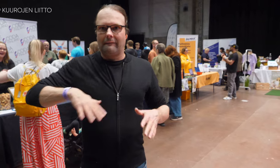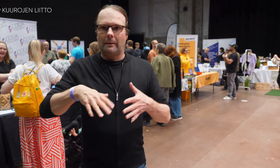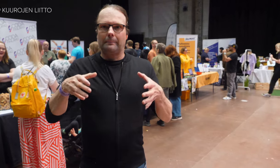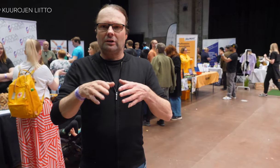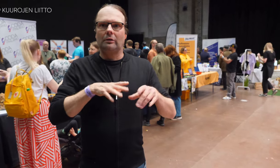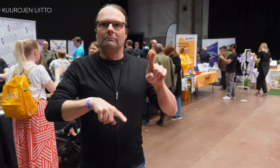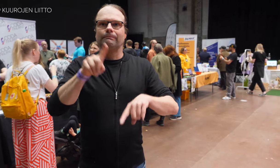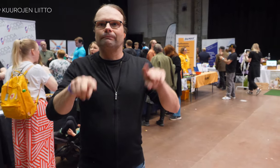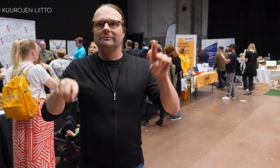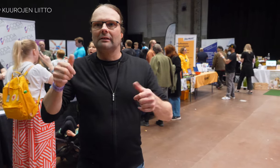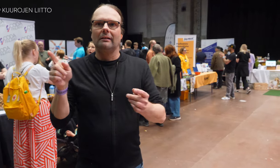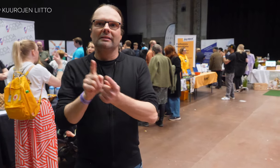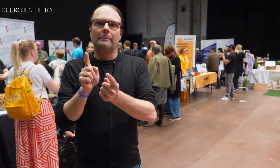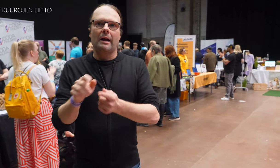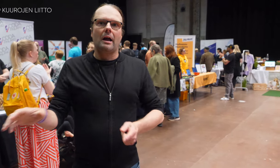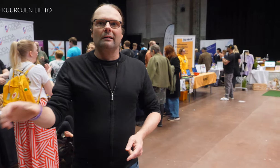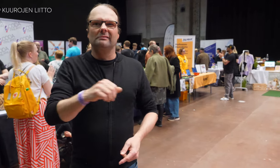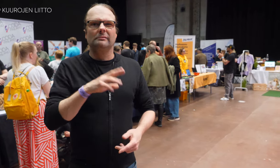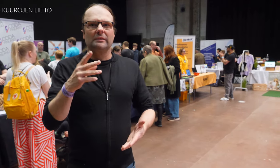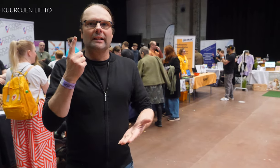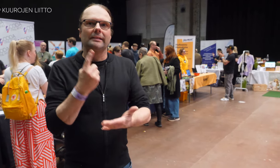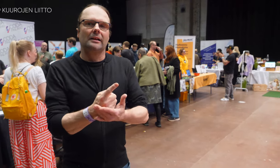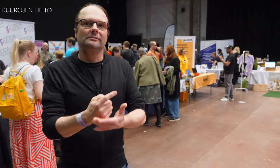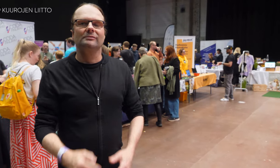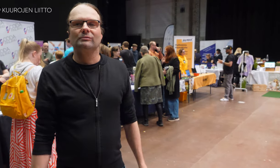Tärkeää on myös se, että viittomakielisen yhteisön moninaisuus pääsee esille.